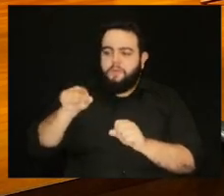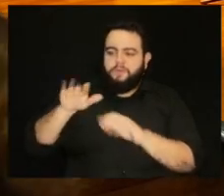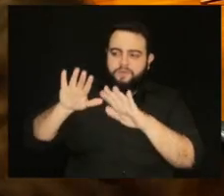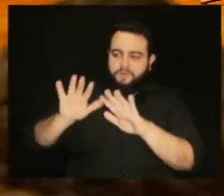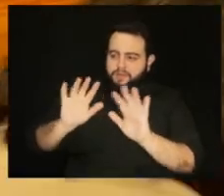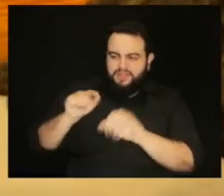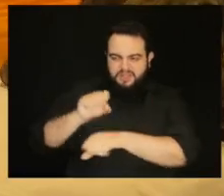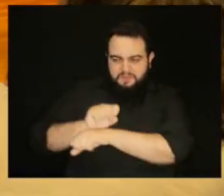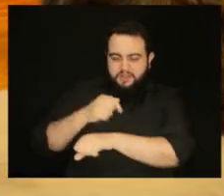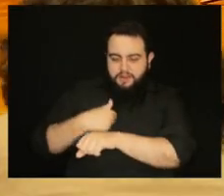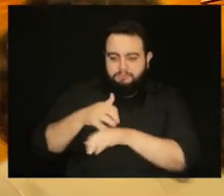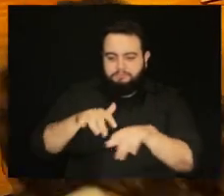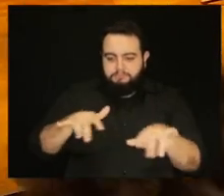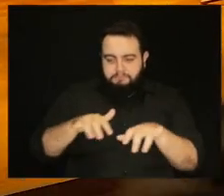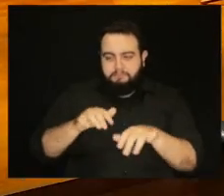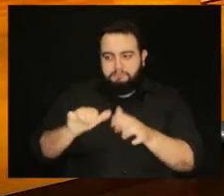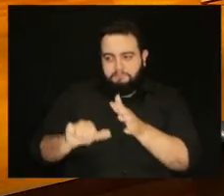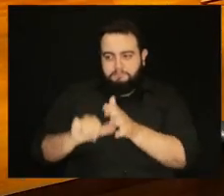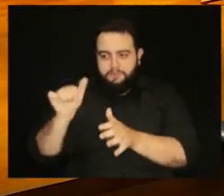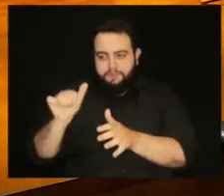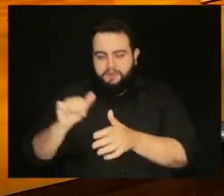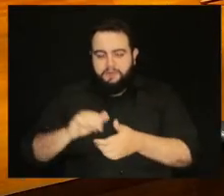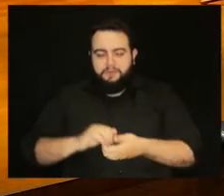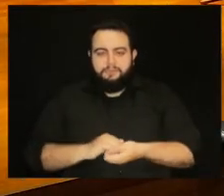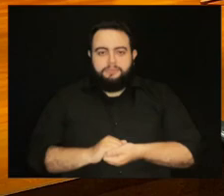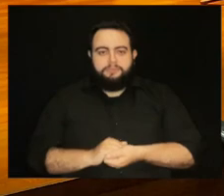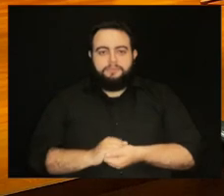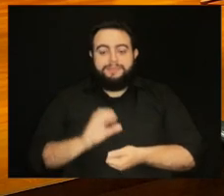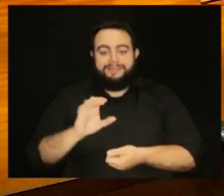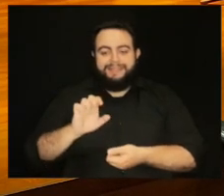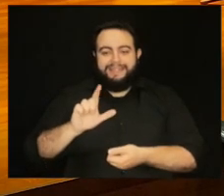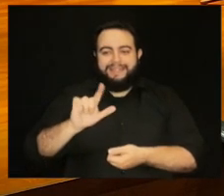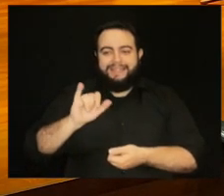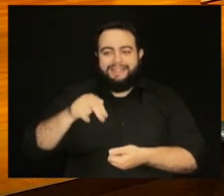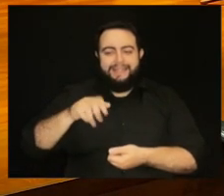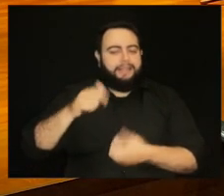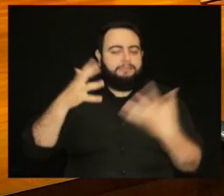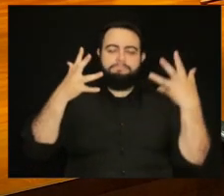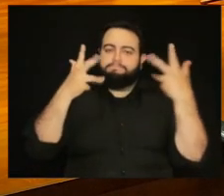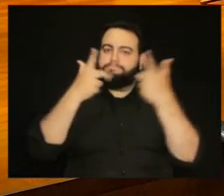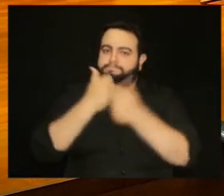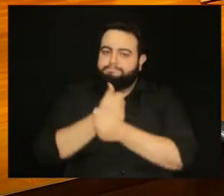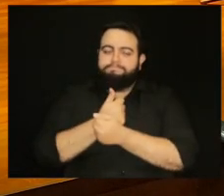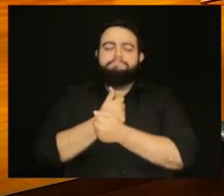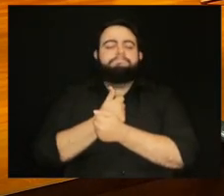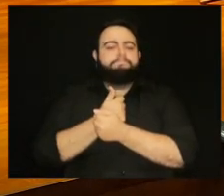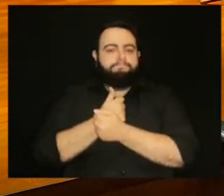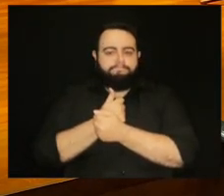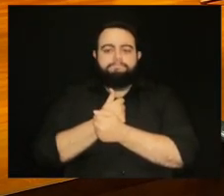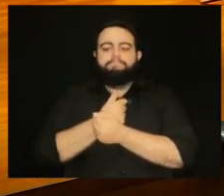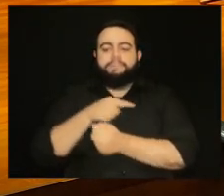tocar Celina primeiro. Celina é uma coisa muito linda. Eles gravaram com